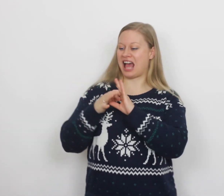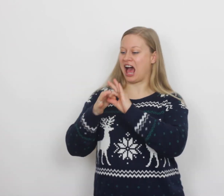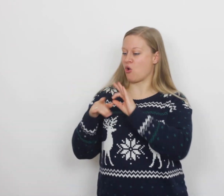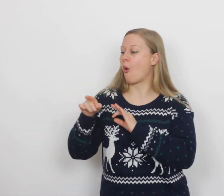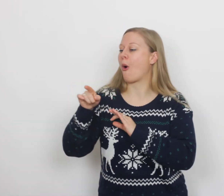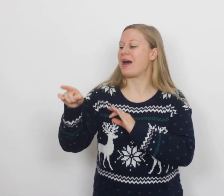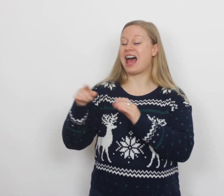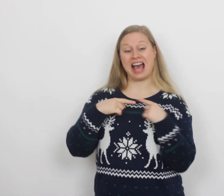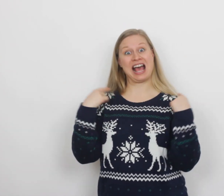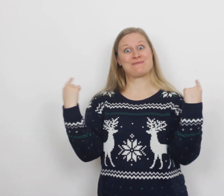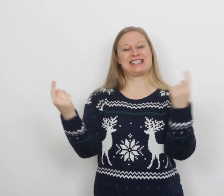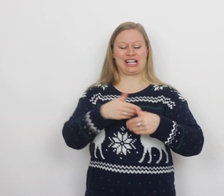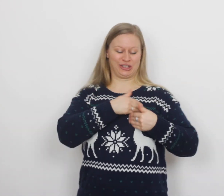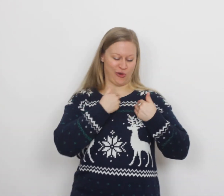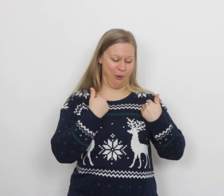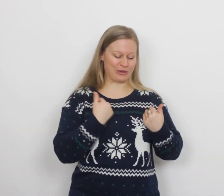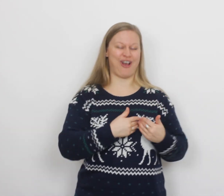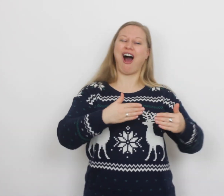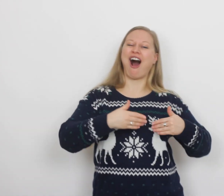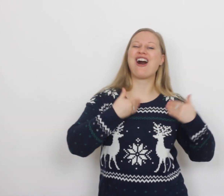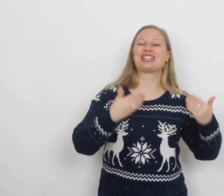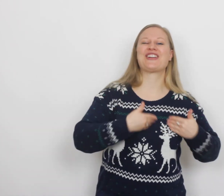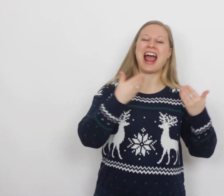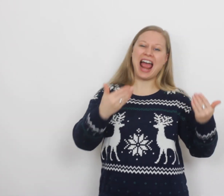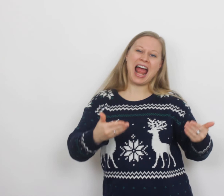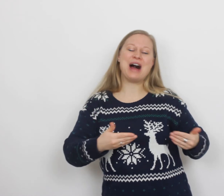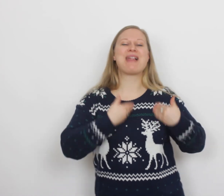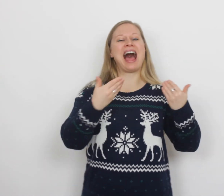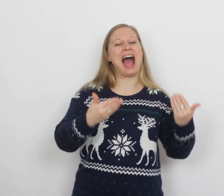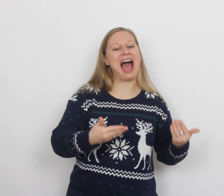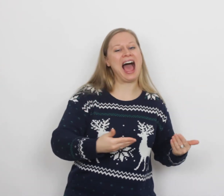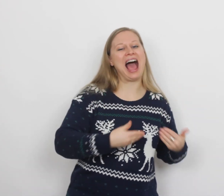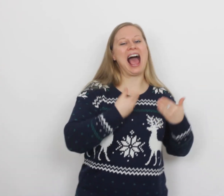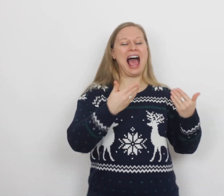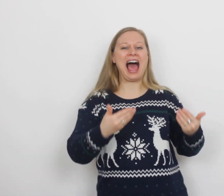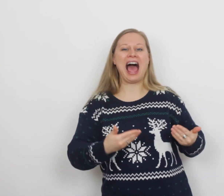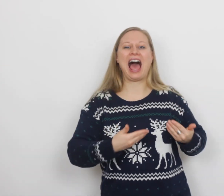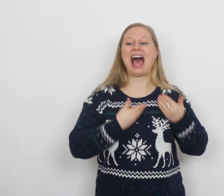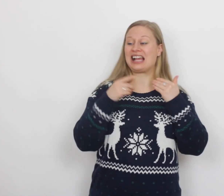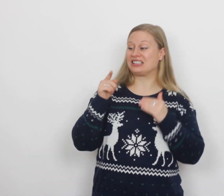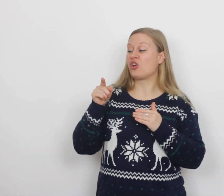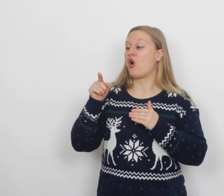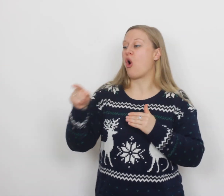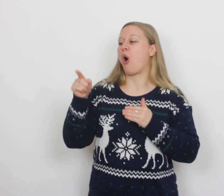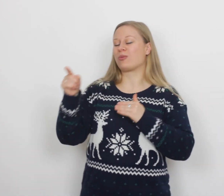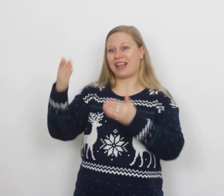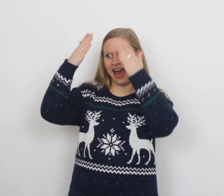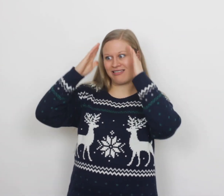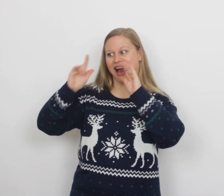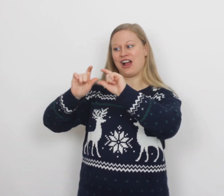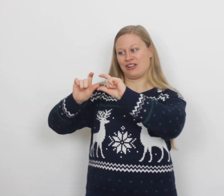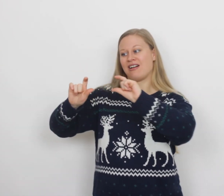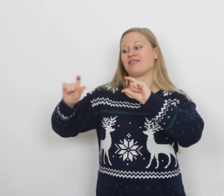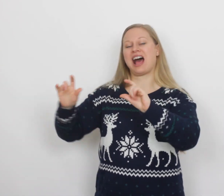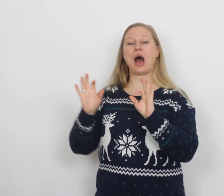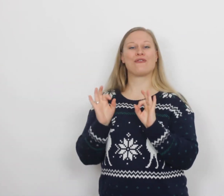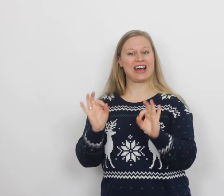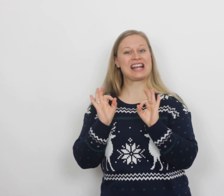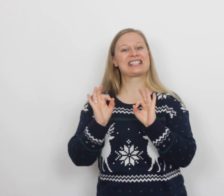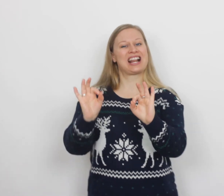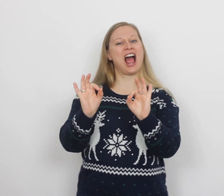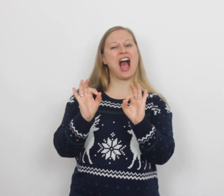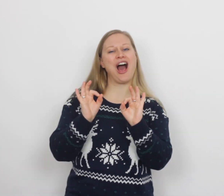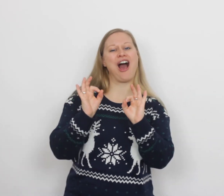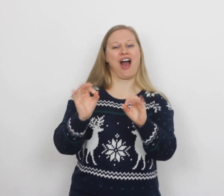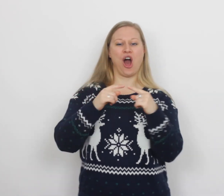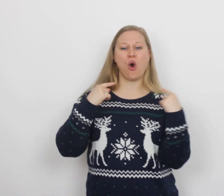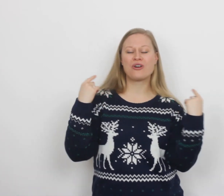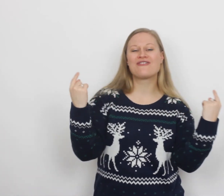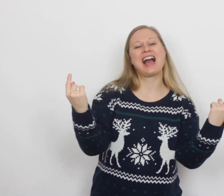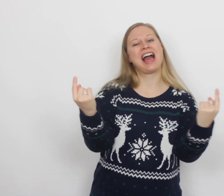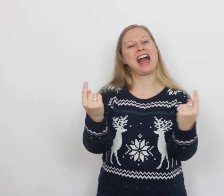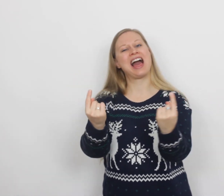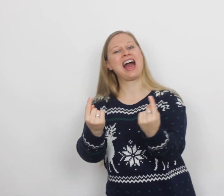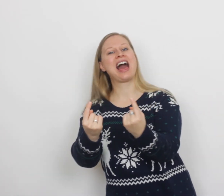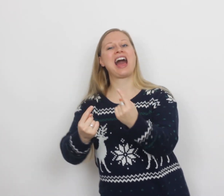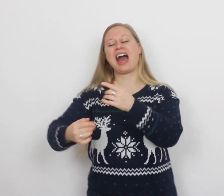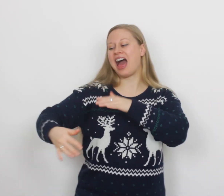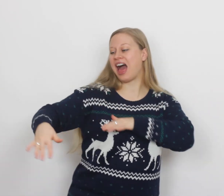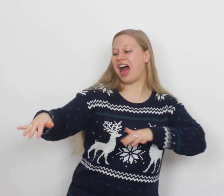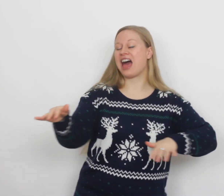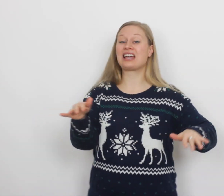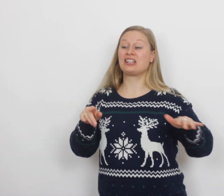Ja, om Hem is ons hart verblijd, op Zijn heilige naam vertrouwen wij.